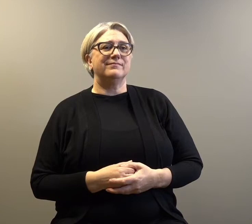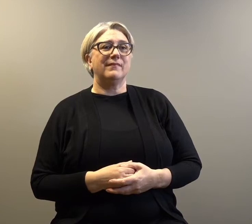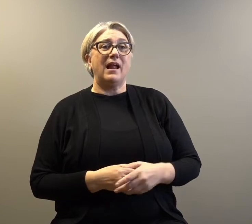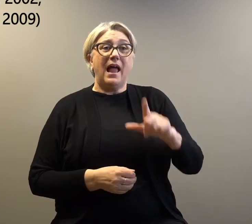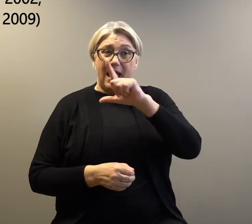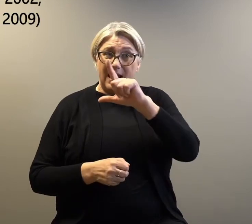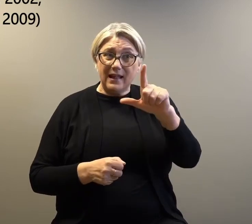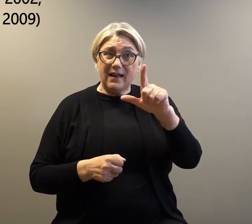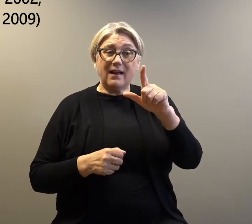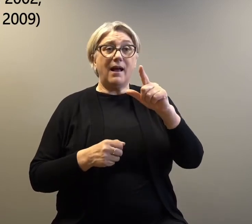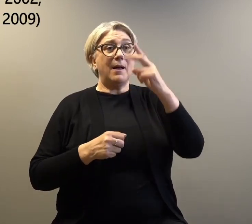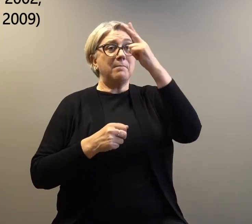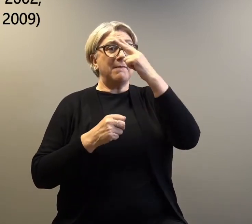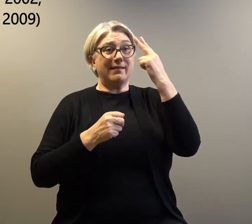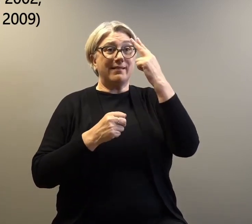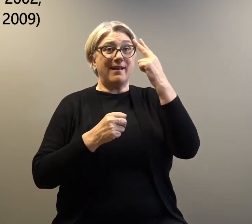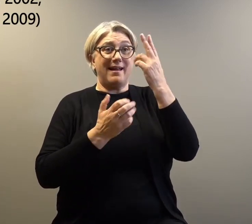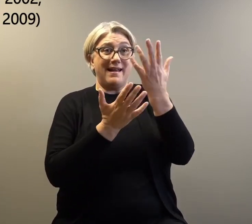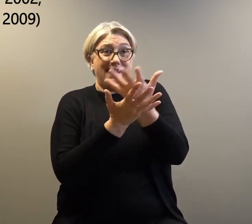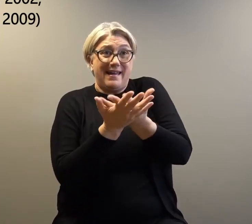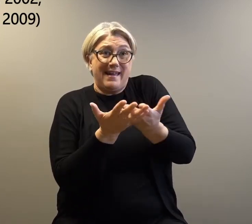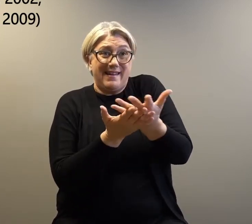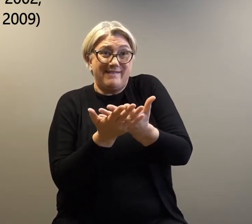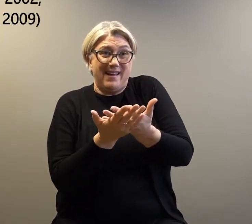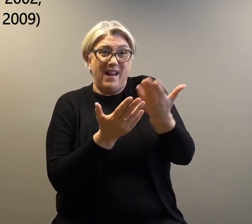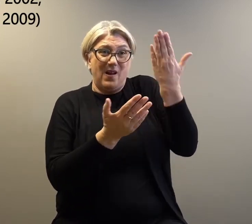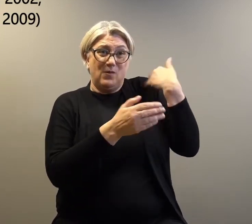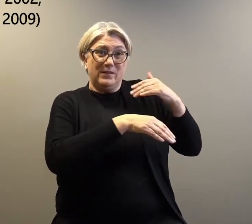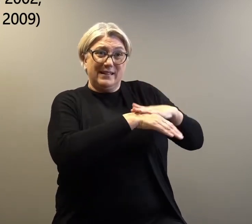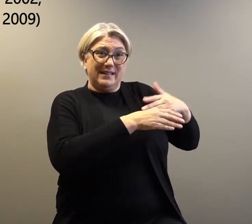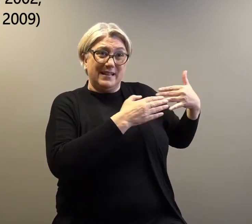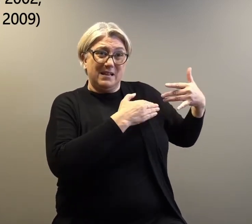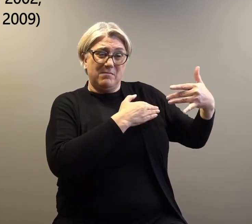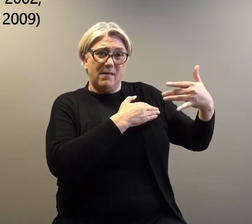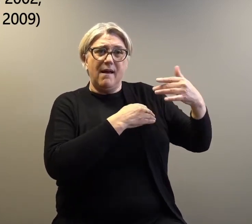Einnig hefur menntakerfi frá þessum tíma verið